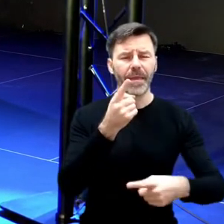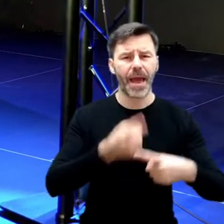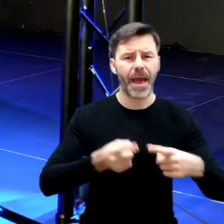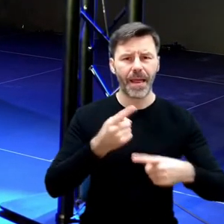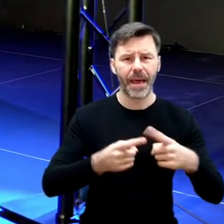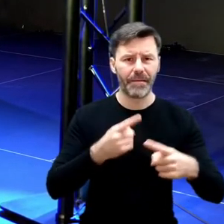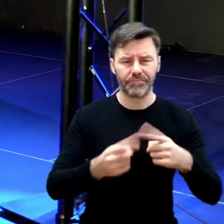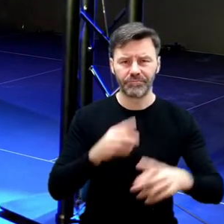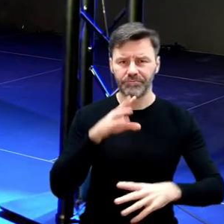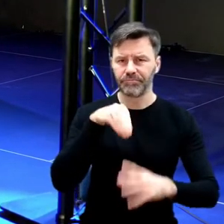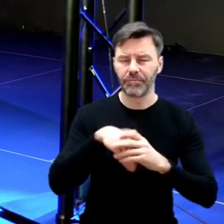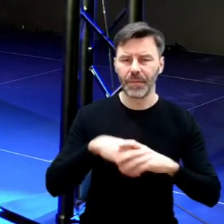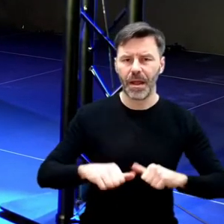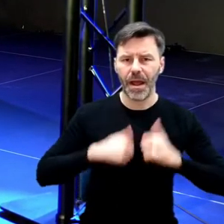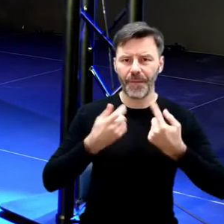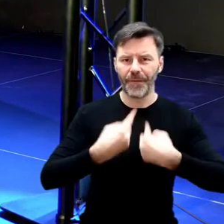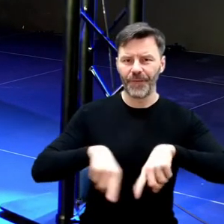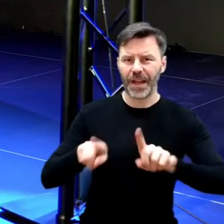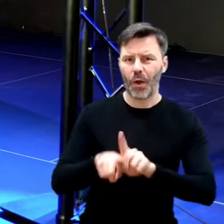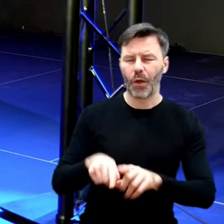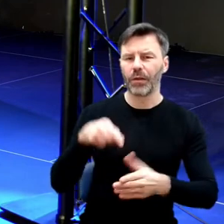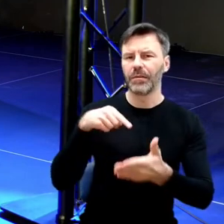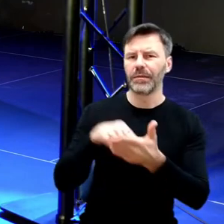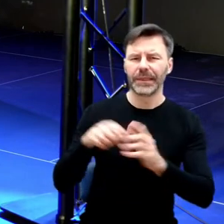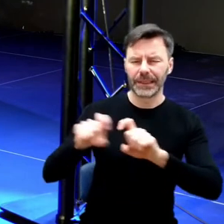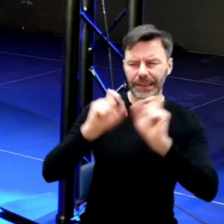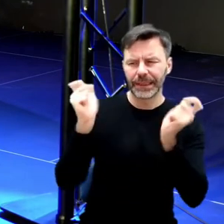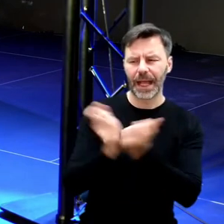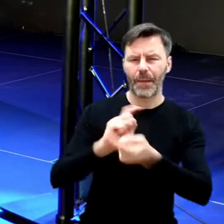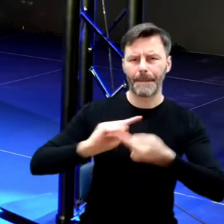możliwości realizacji całej polityki miejskiej.